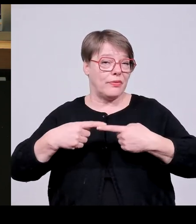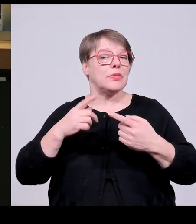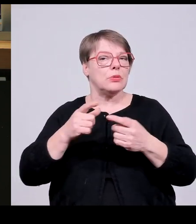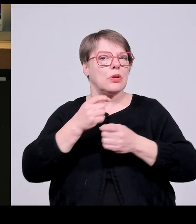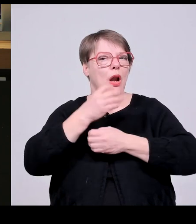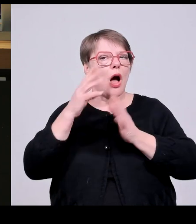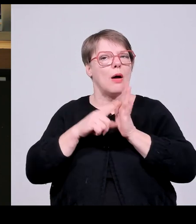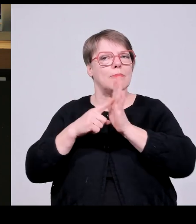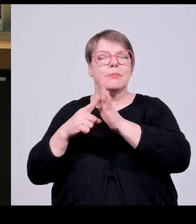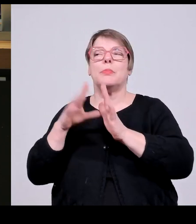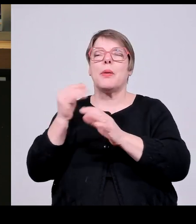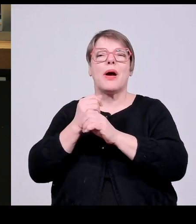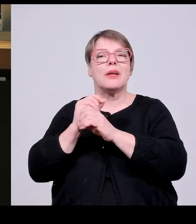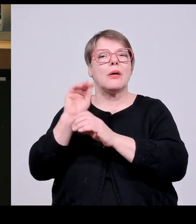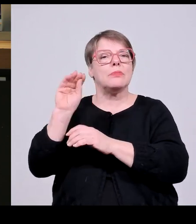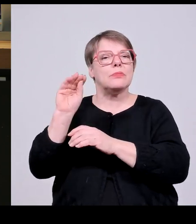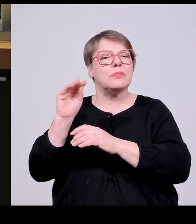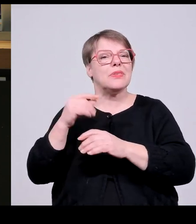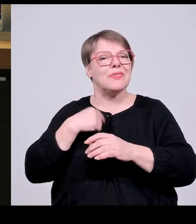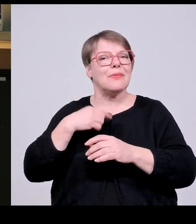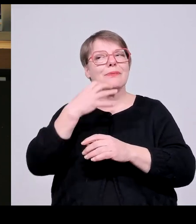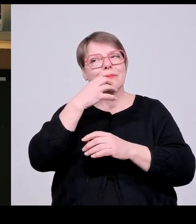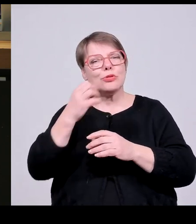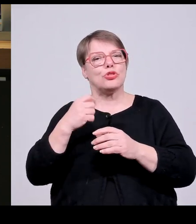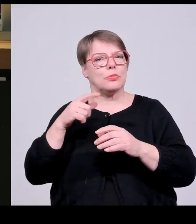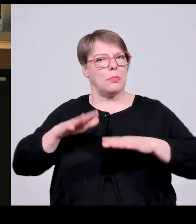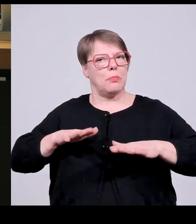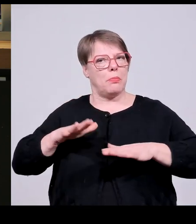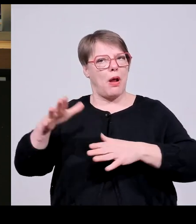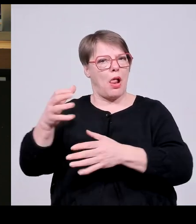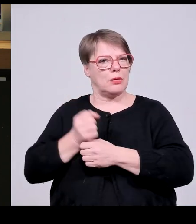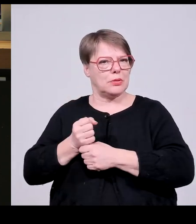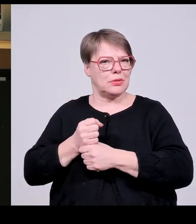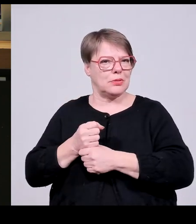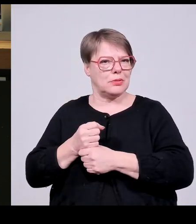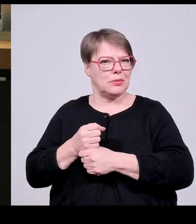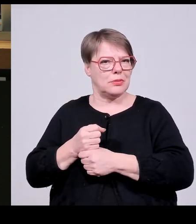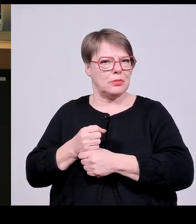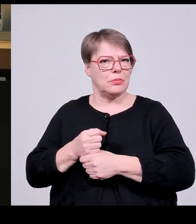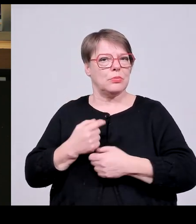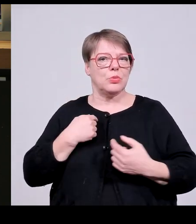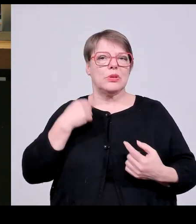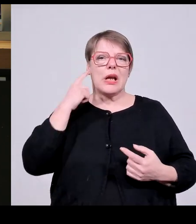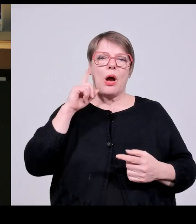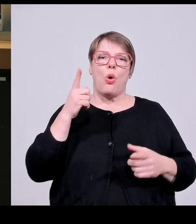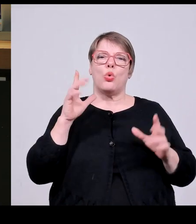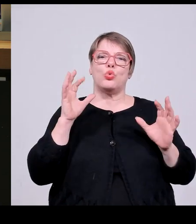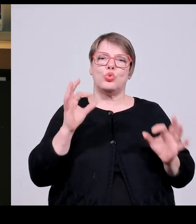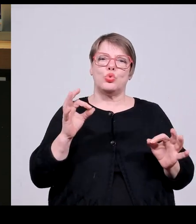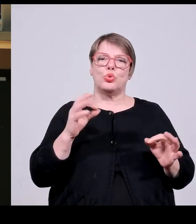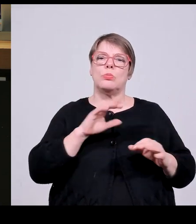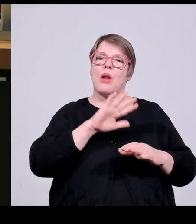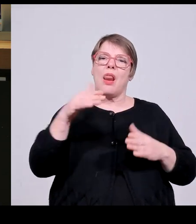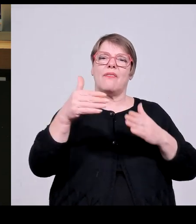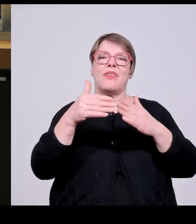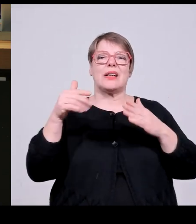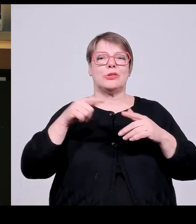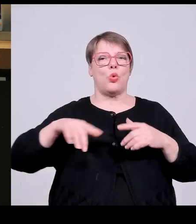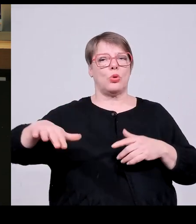wir schätzen deswegen guten Job dort machen und wir llen sie für das Land Berlin erhalten. Bitte unterstützen Sie diesen Antrag. Vielen Dank.(Beifall) (Rednerwechsel)